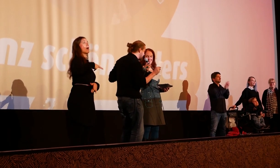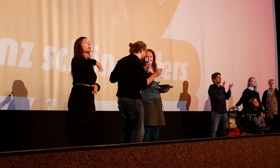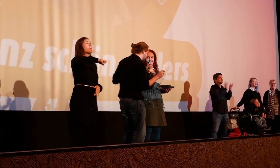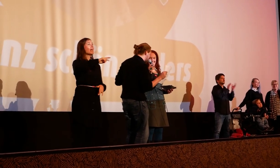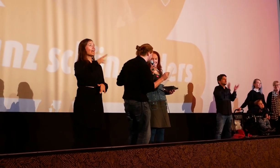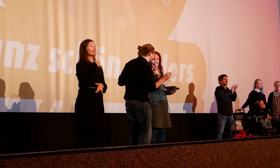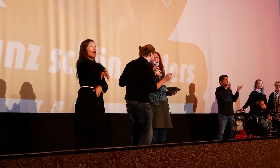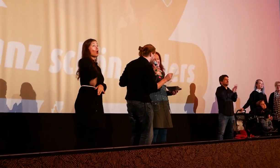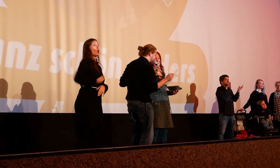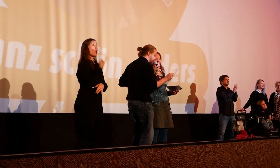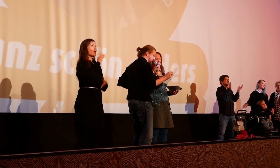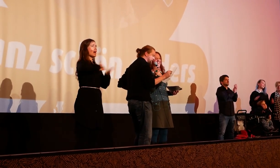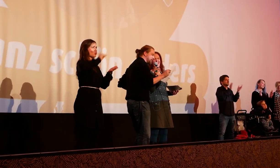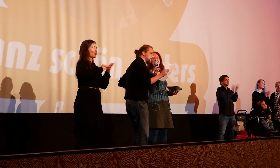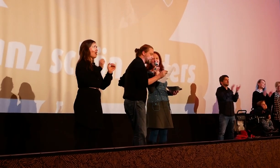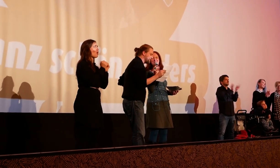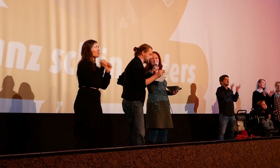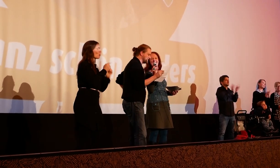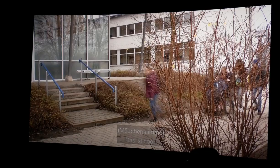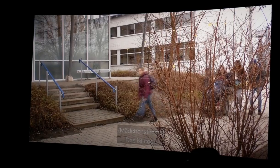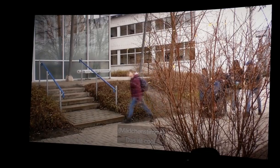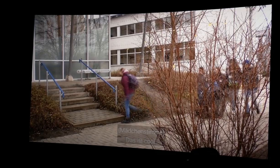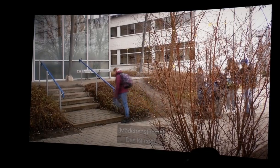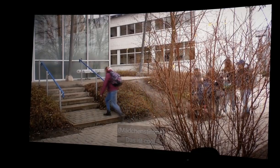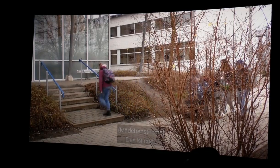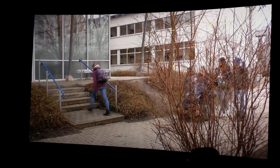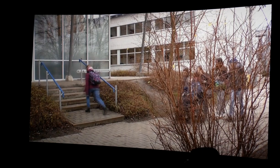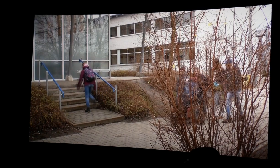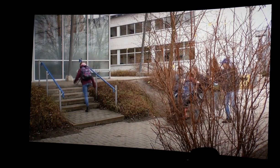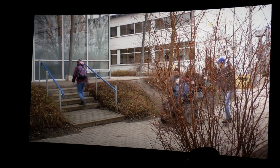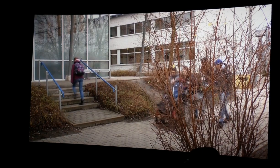der Peter Räuber Schule in Wolfenbüttel. (Mädchenstimme) Das ist cool.